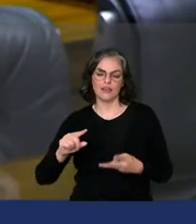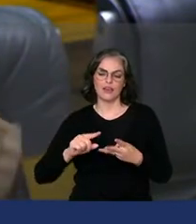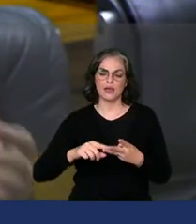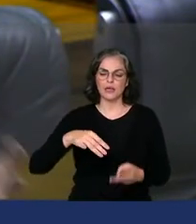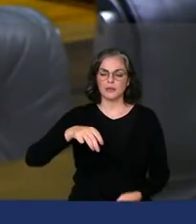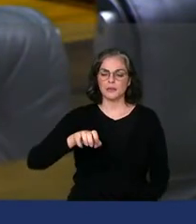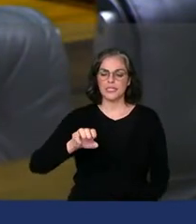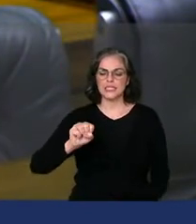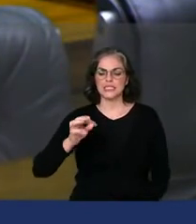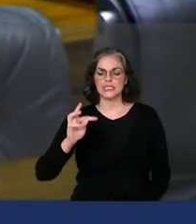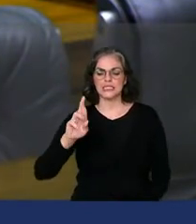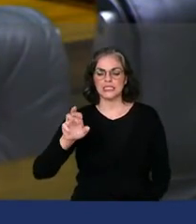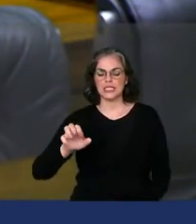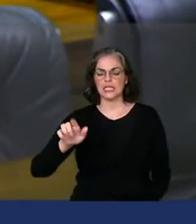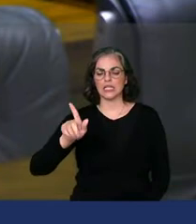QUE SUBSIDIAR O BUMBA MEU B BOI, A CAVALHADA, AS